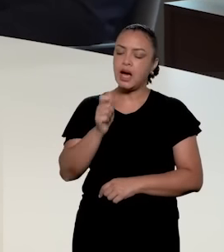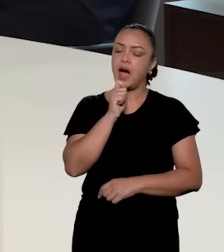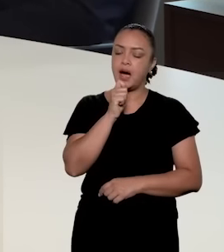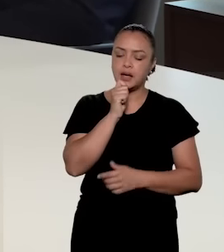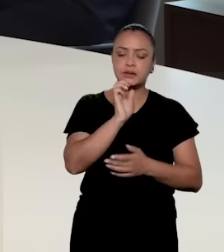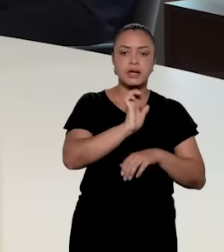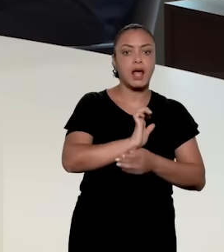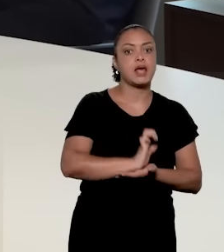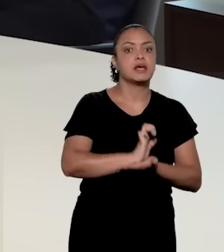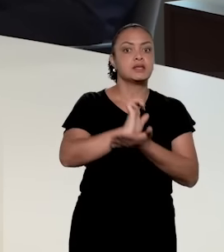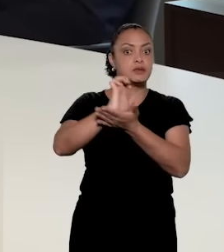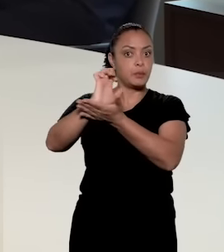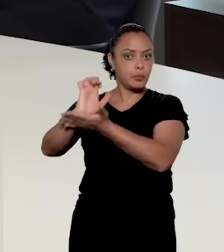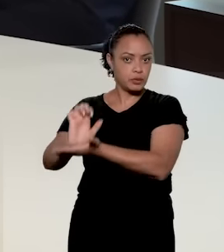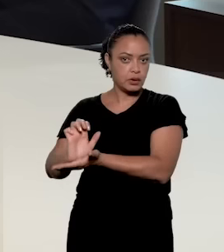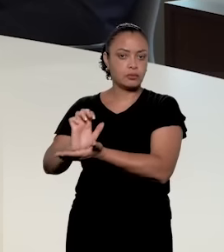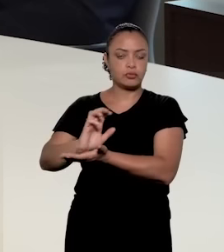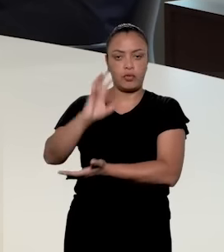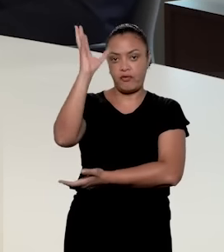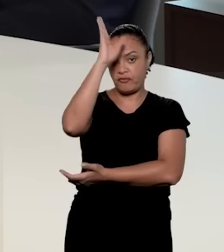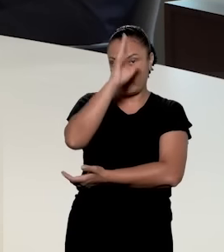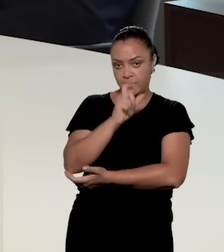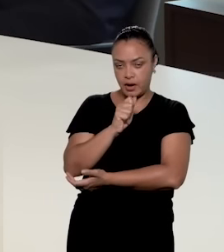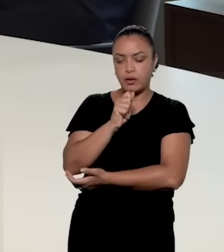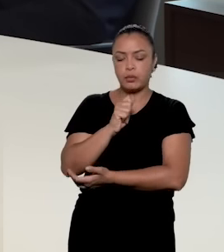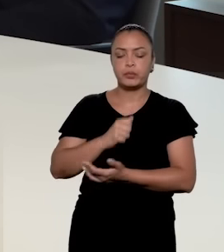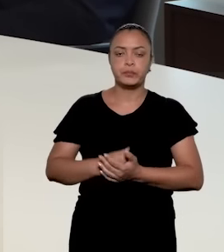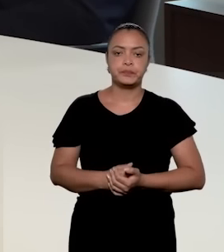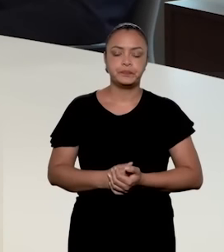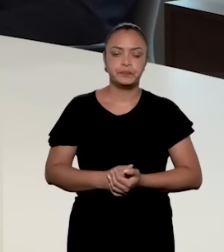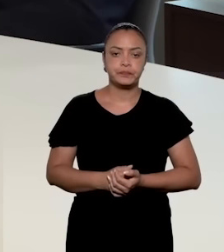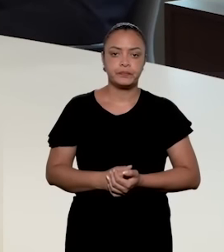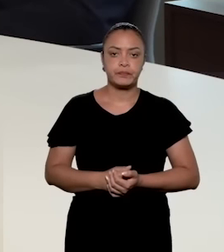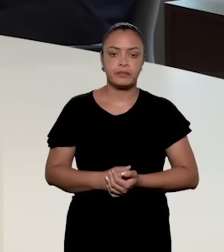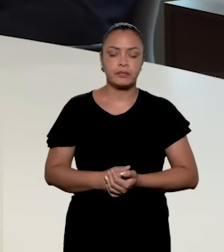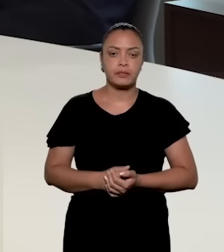ainda é a maior, o maior produto, a maior proteína na nossa pauta aqui,